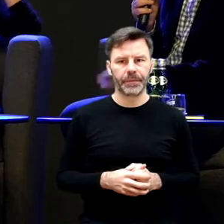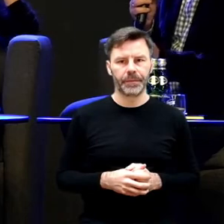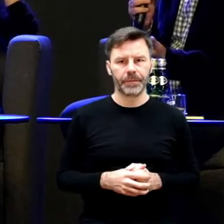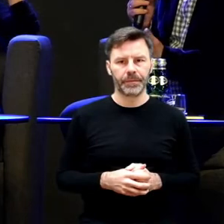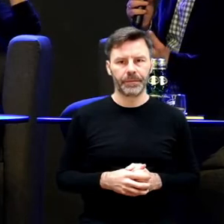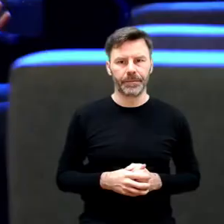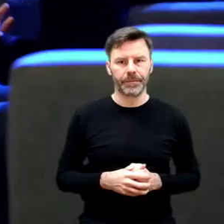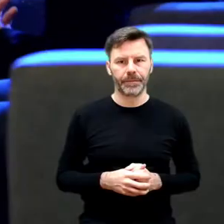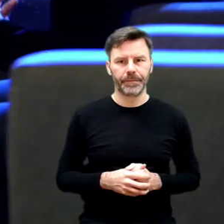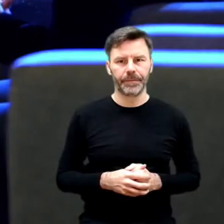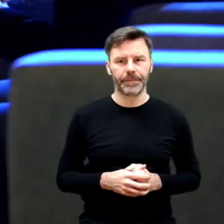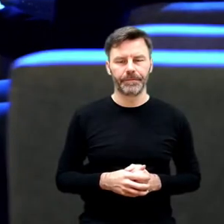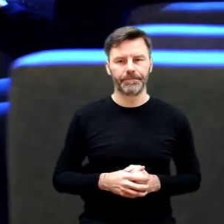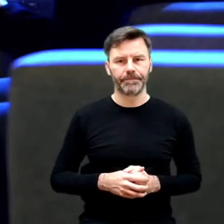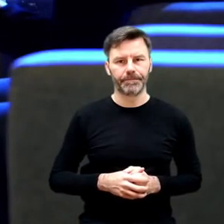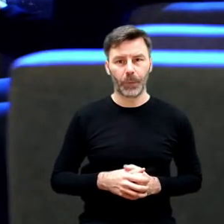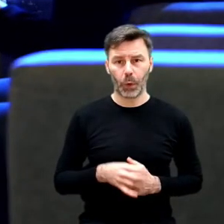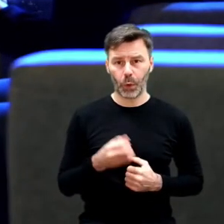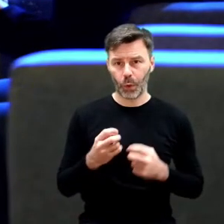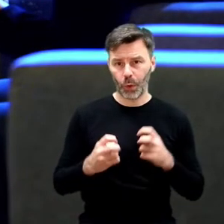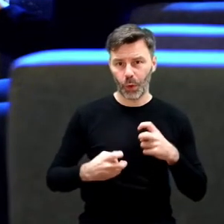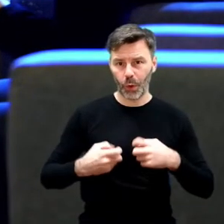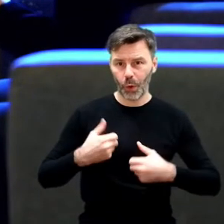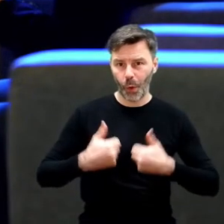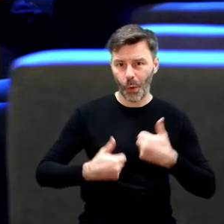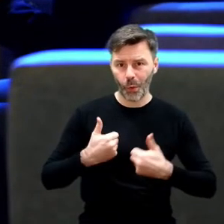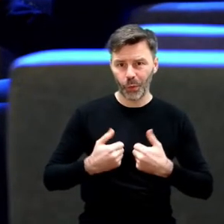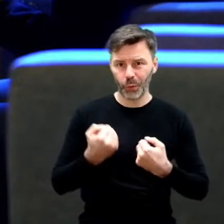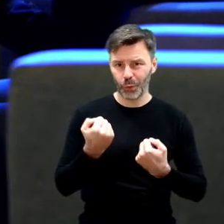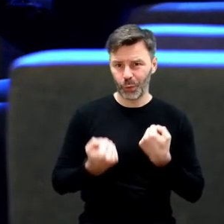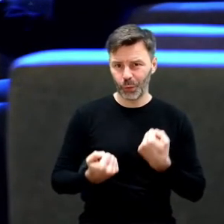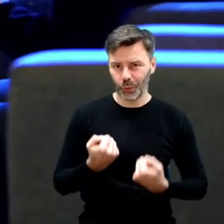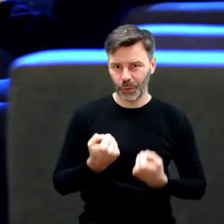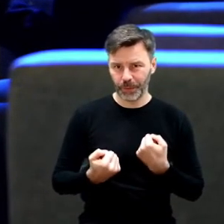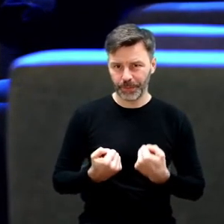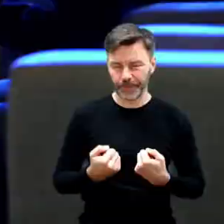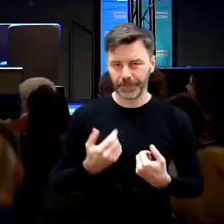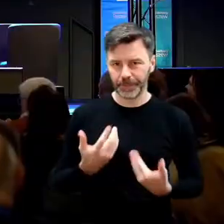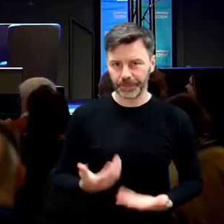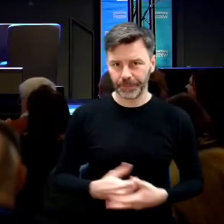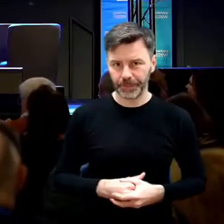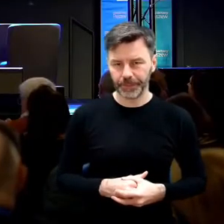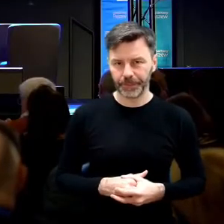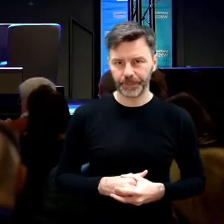trudno konkurować, tak? I większość, zdecydowana większość ośrodków